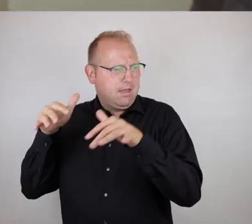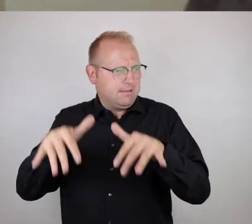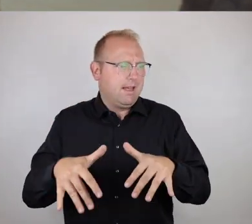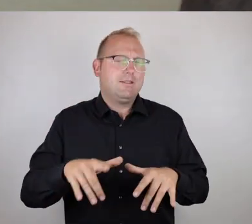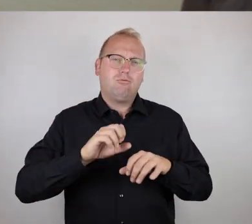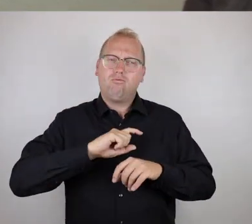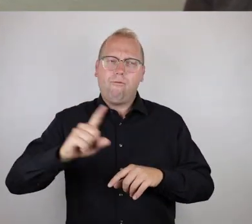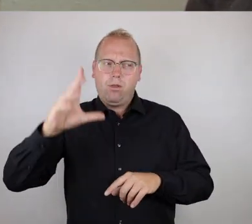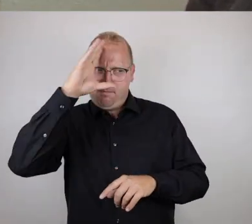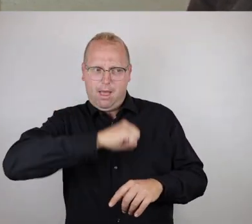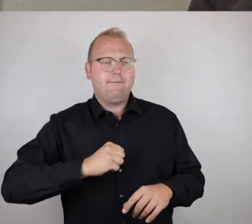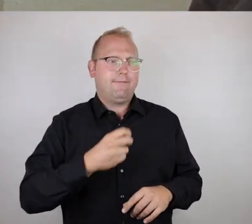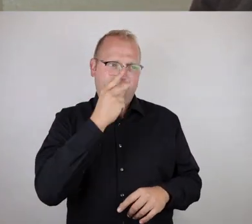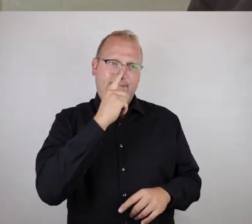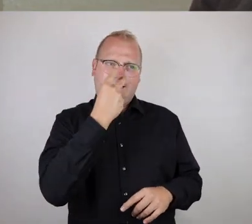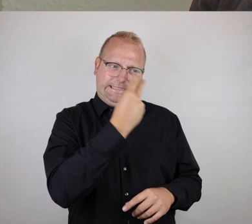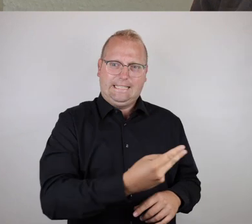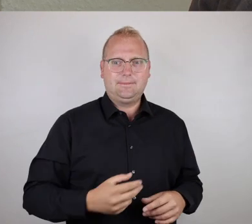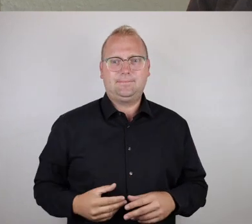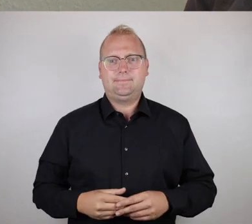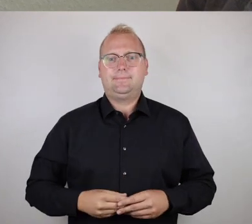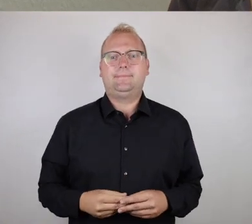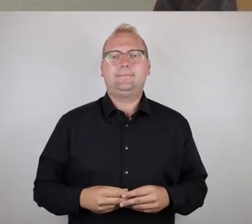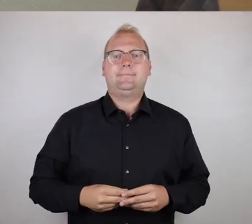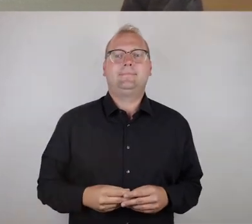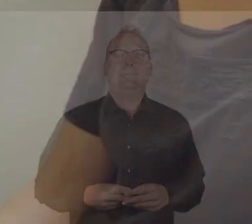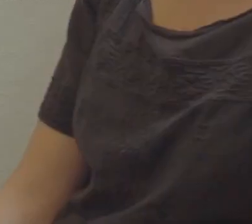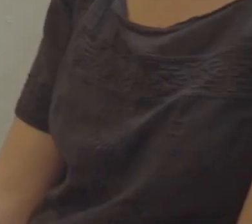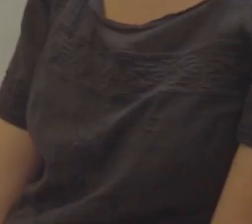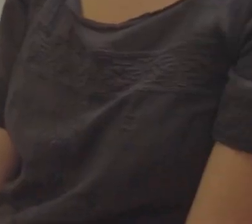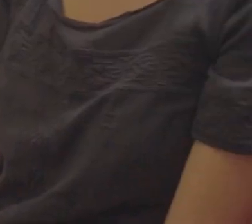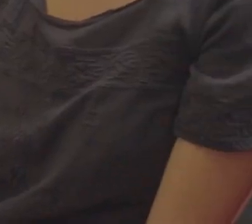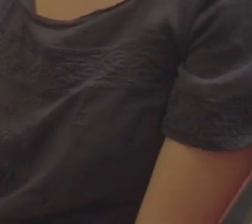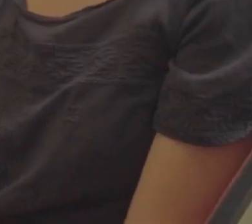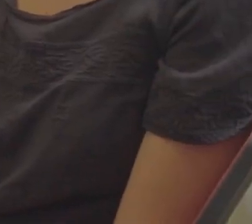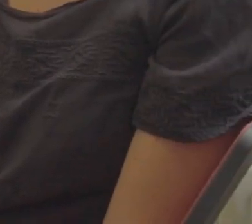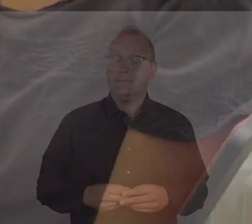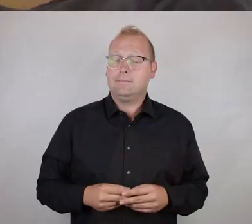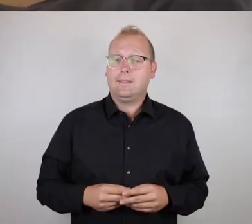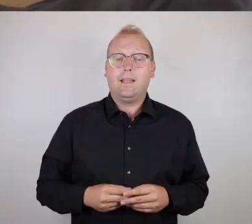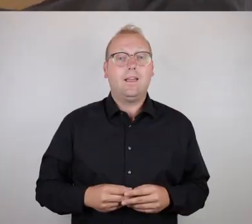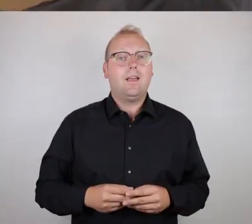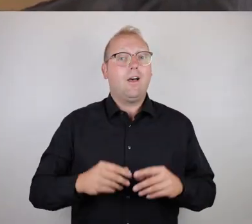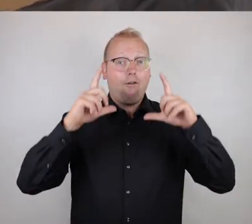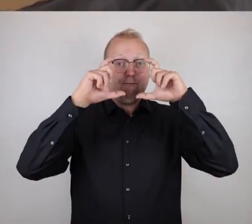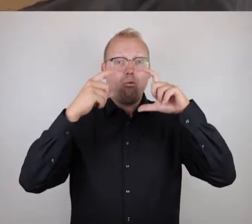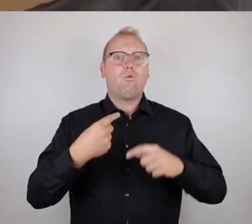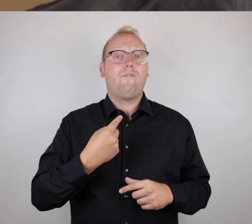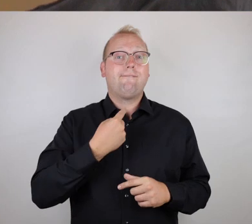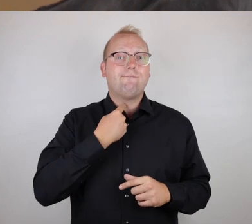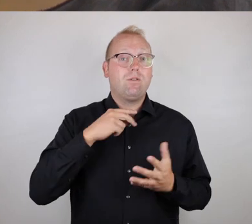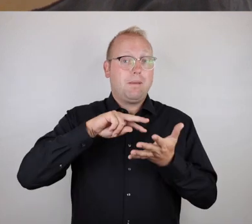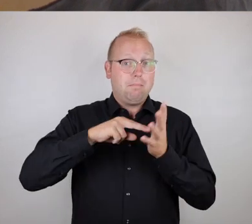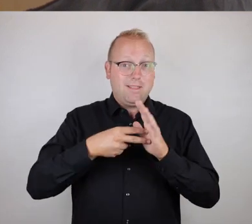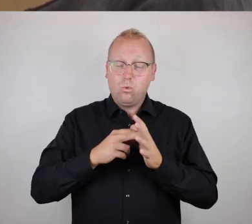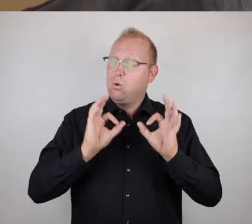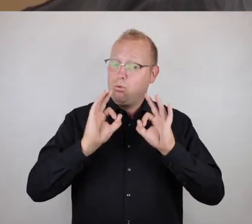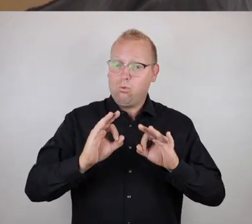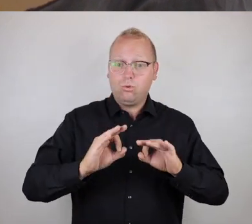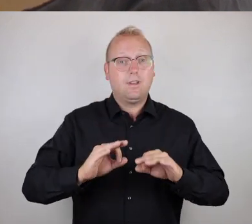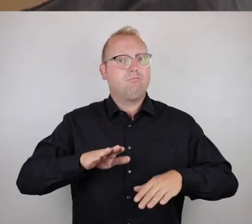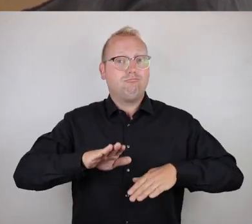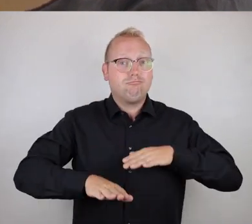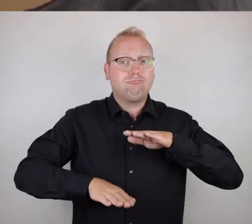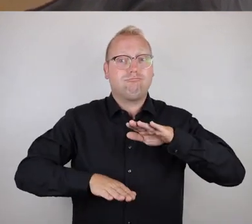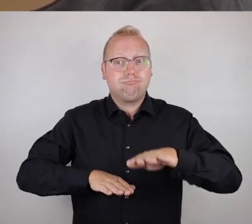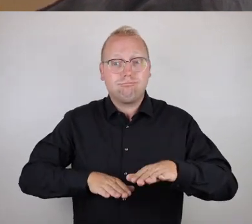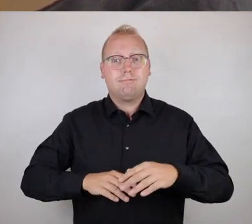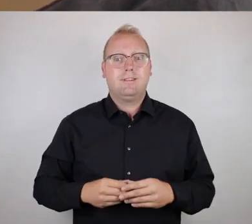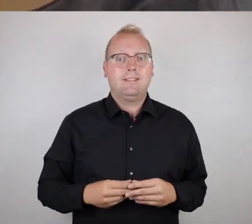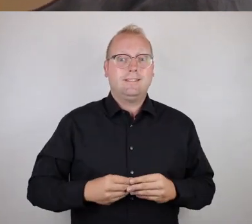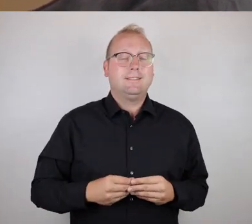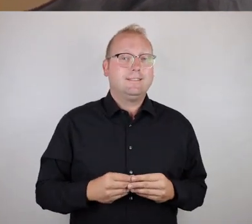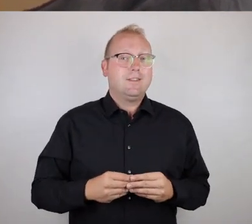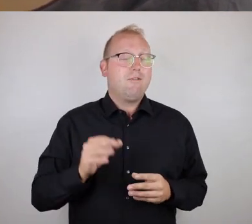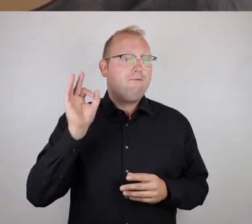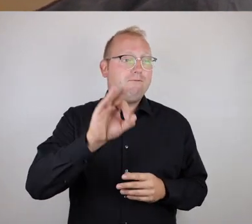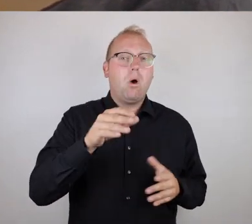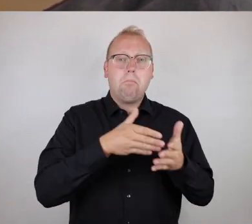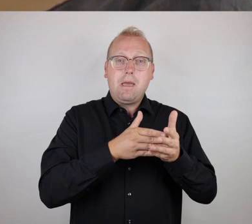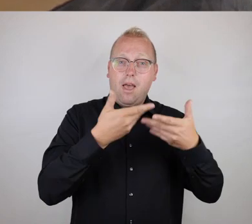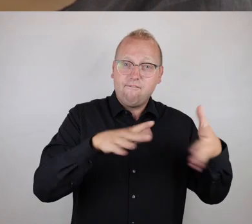Die Photo-Voice-Methode ist ein guter Baustein Richtung Barrierefreiheit/-armheit.